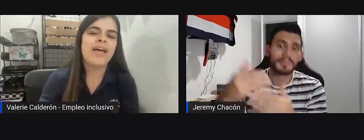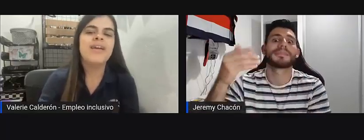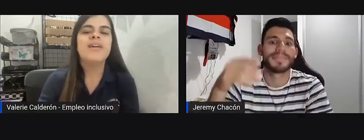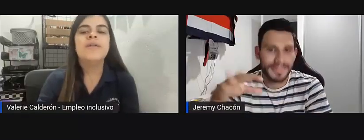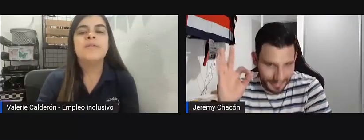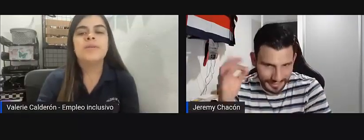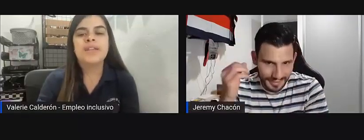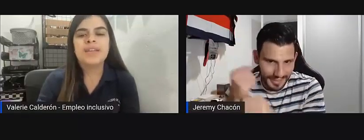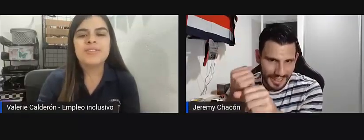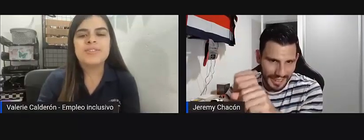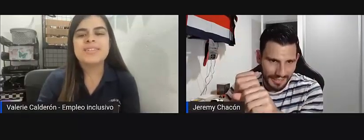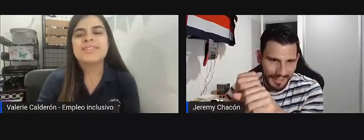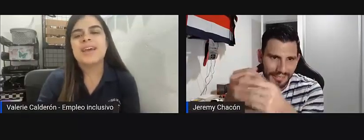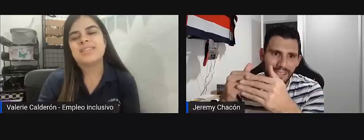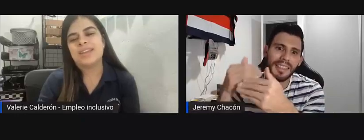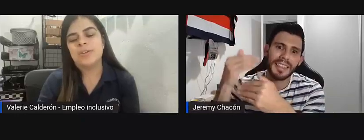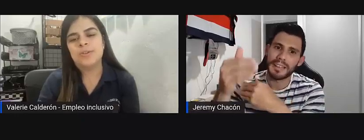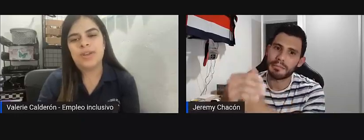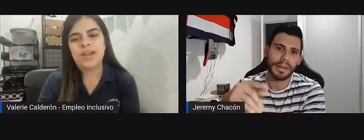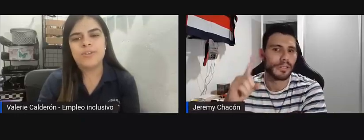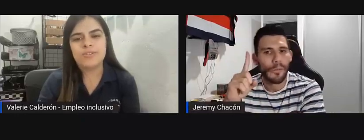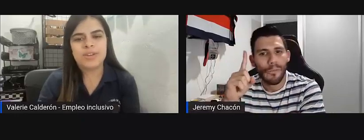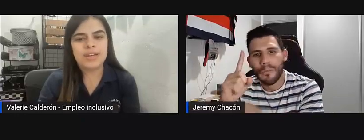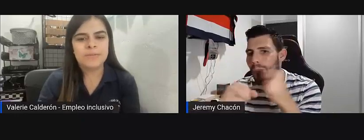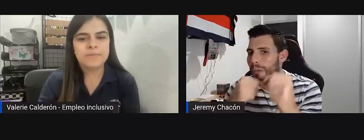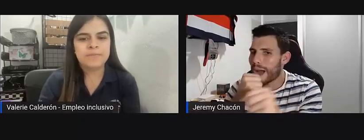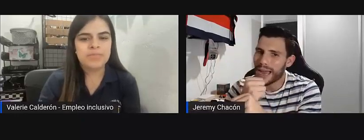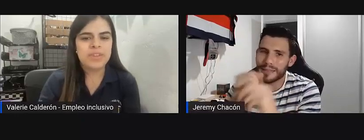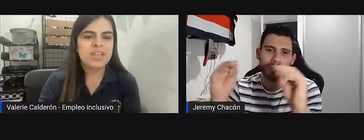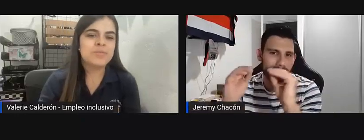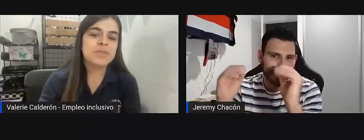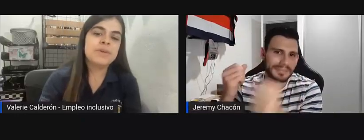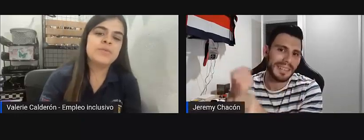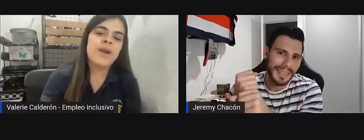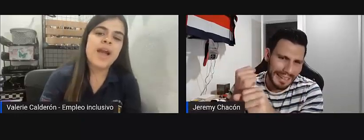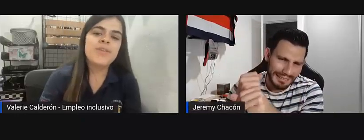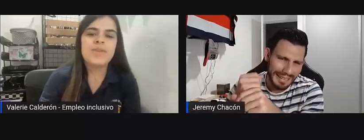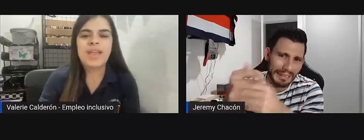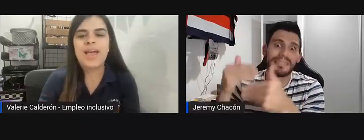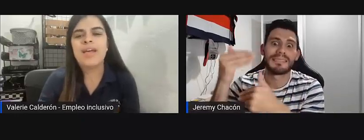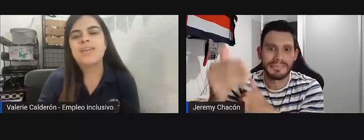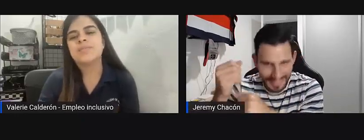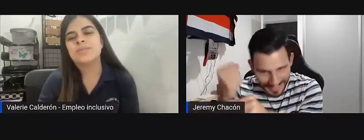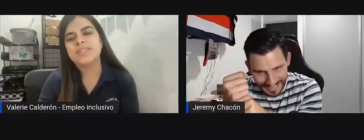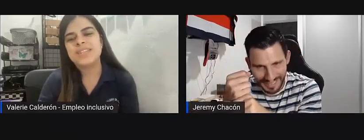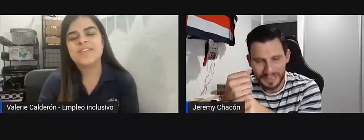verdad Entonces hasta que lo lograba encontrar y después pasó un año y nada y después así